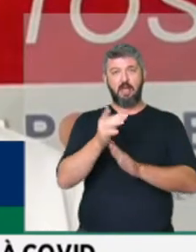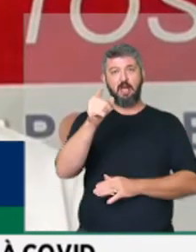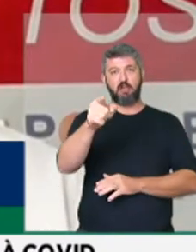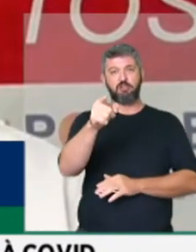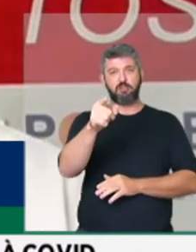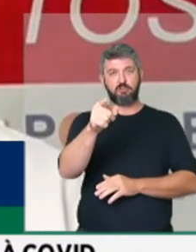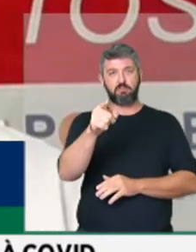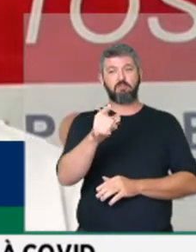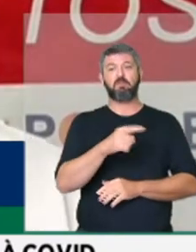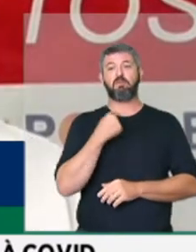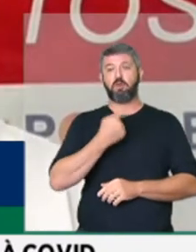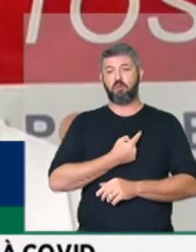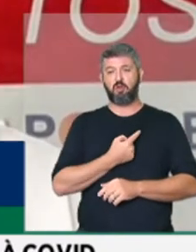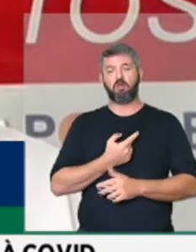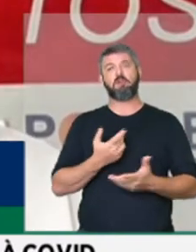ELE É ... RECONHECIDO, ELE É AGRADECIDO. ELE PODE SER